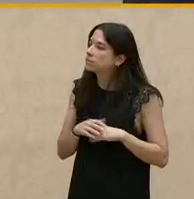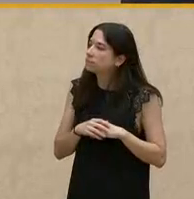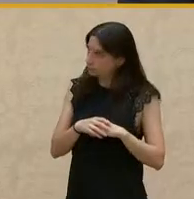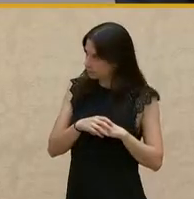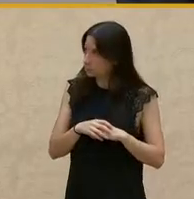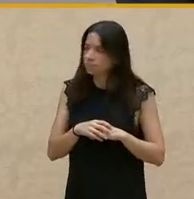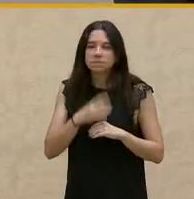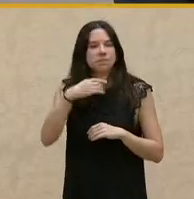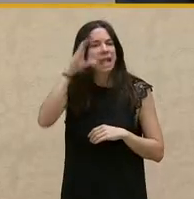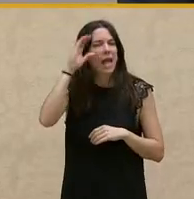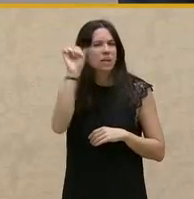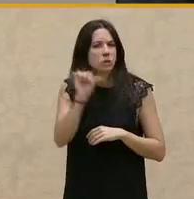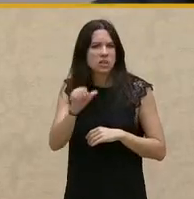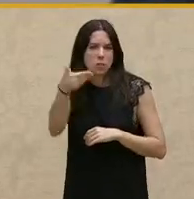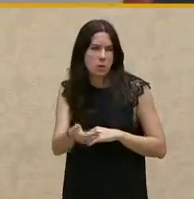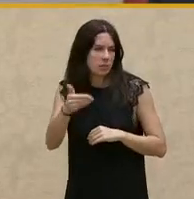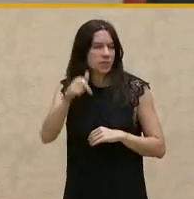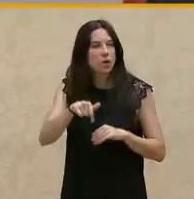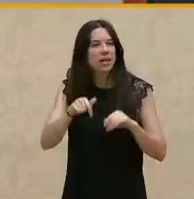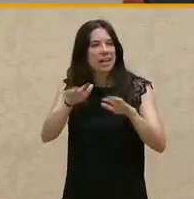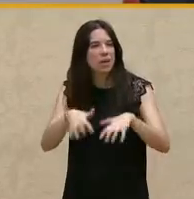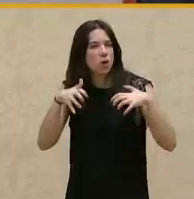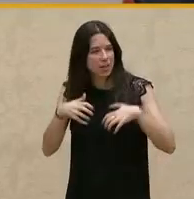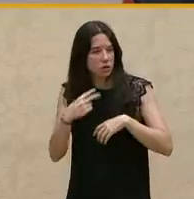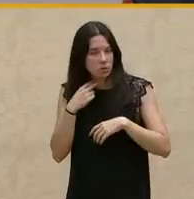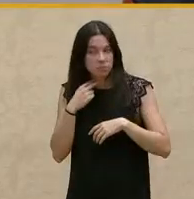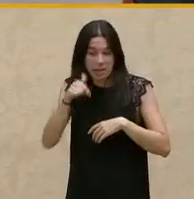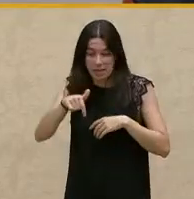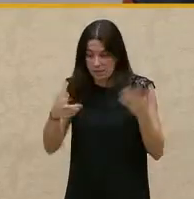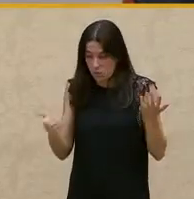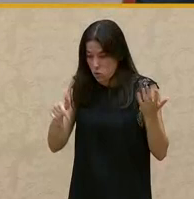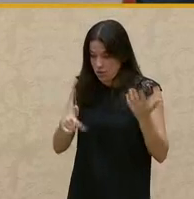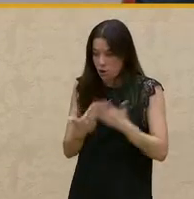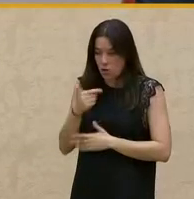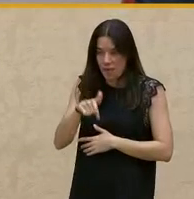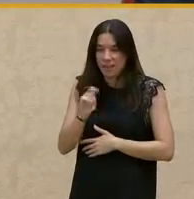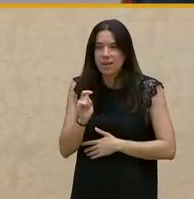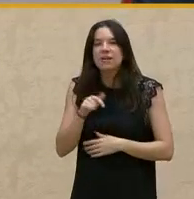hoy se ha hablado en el Congreso y se va a hablar, perdón, en la jornada, de testimonios acuciantes,